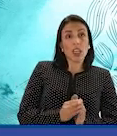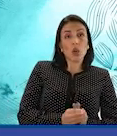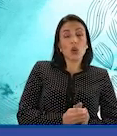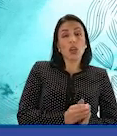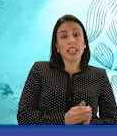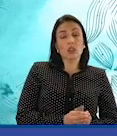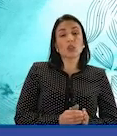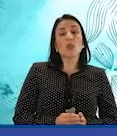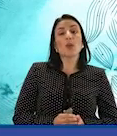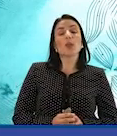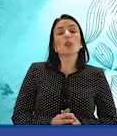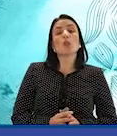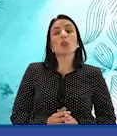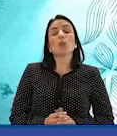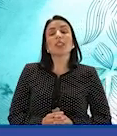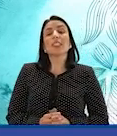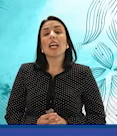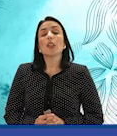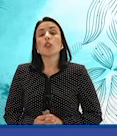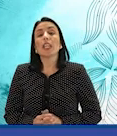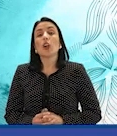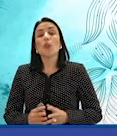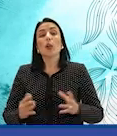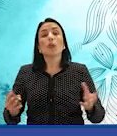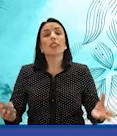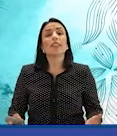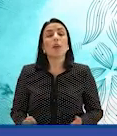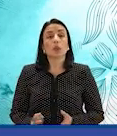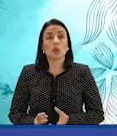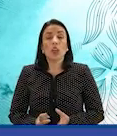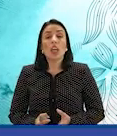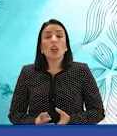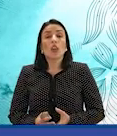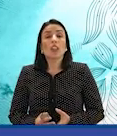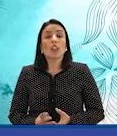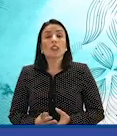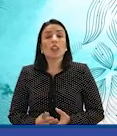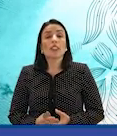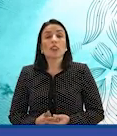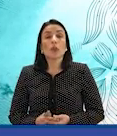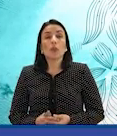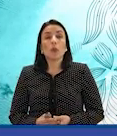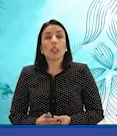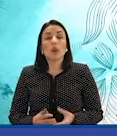con estos compromisos presupuestarios y cómo armonizamos con el resto del sector público,